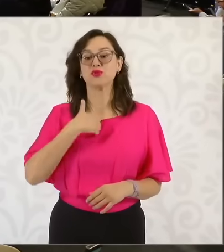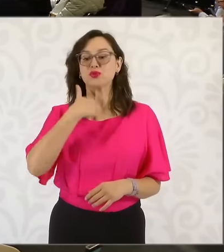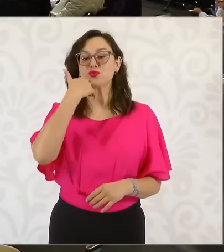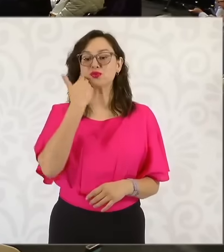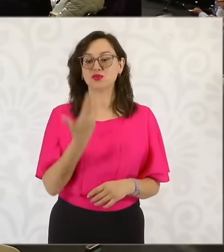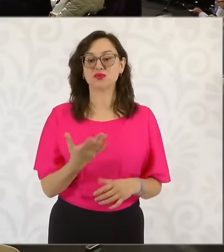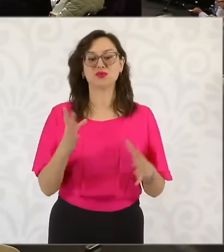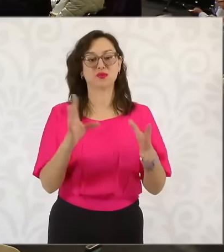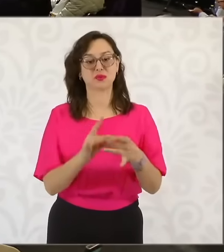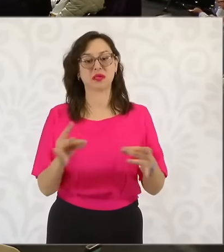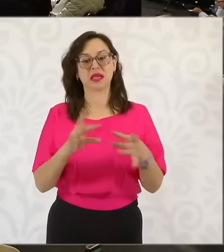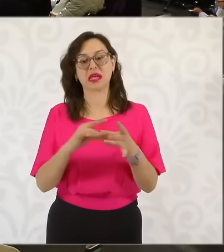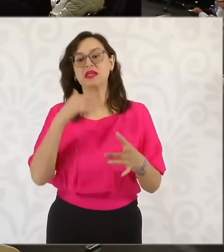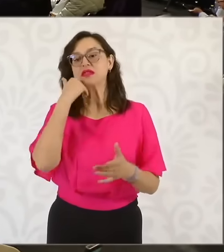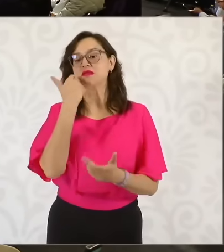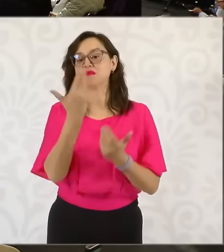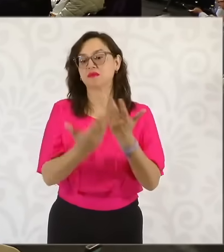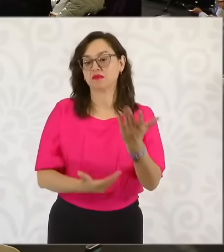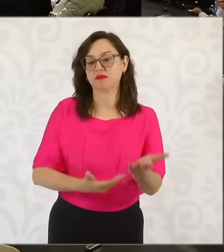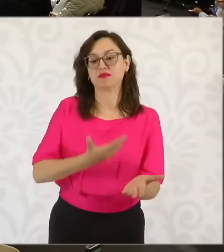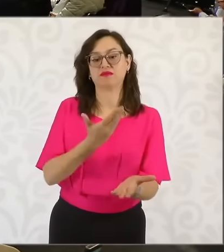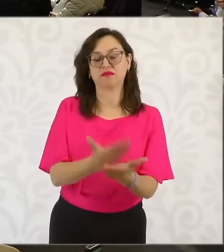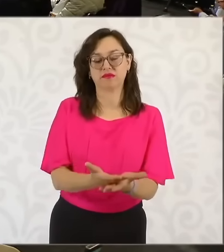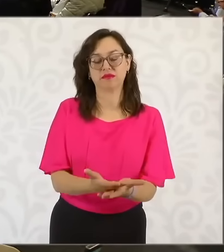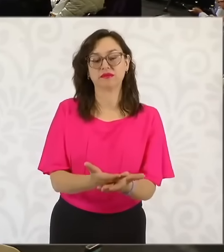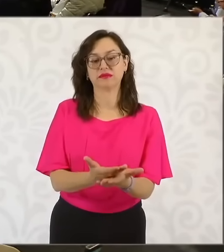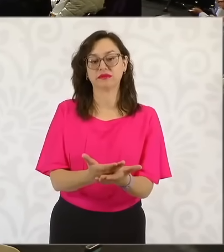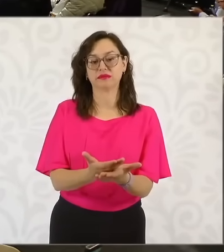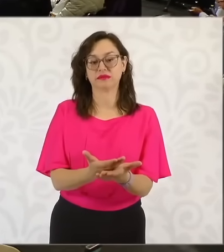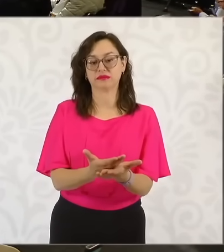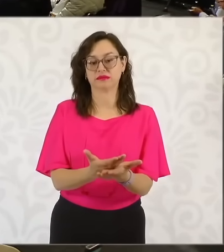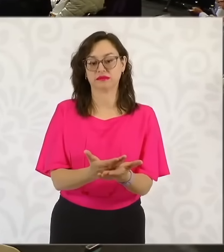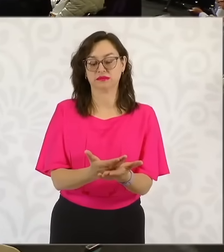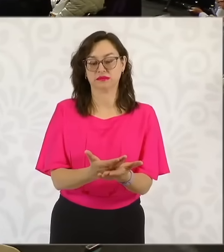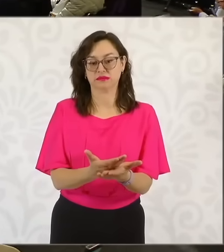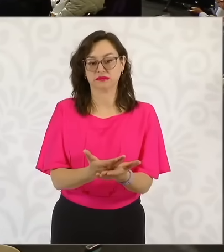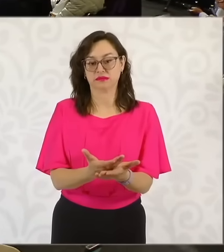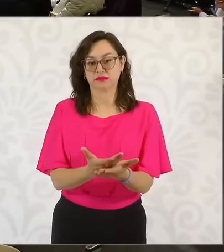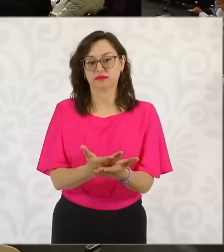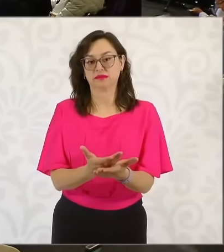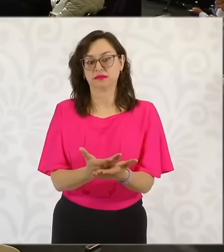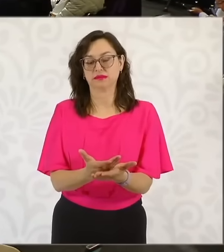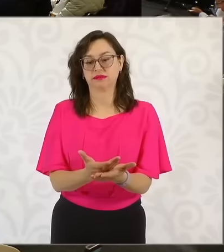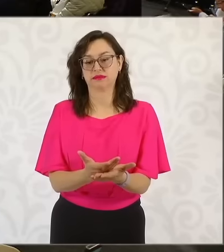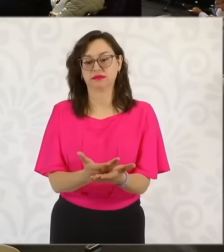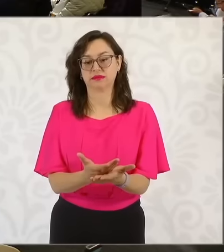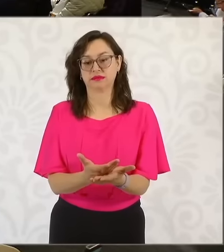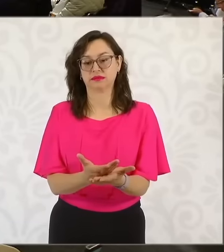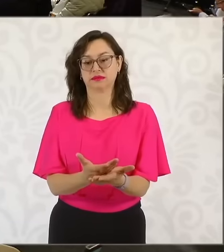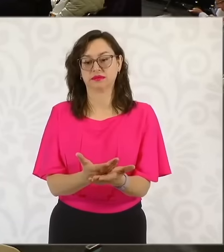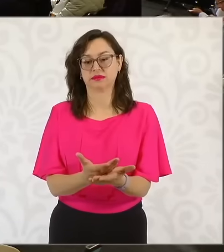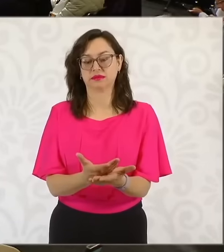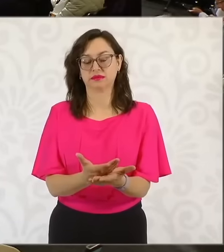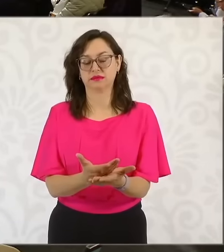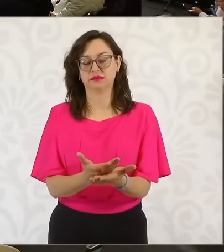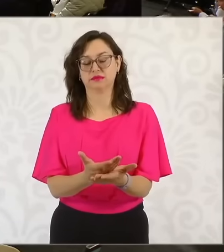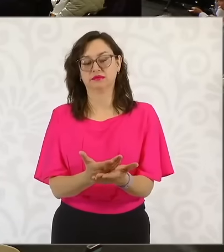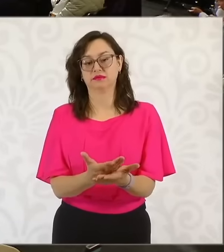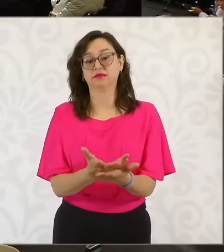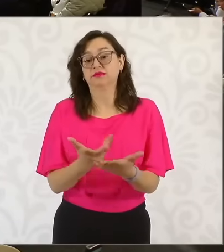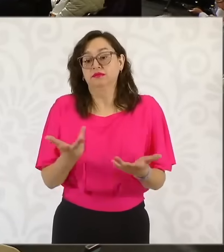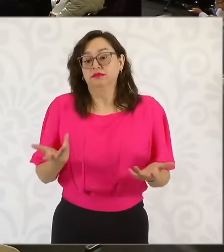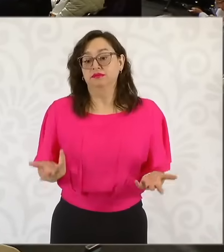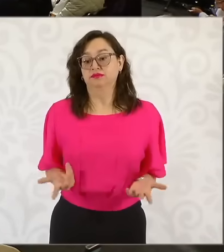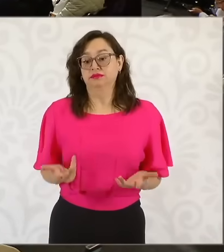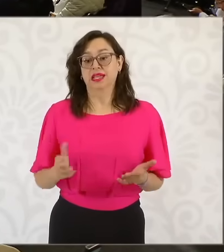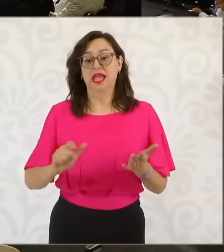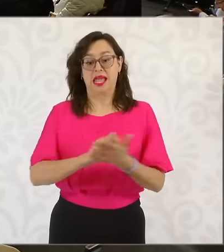ahora que ha eh comentado eh que se ha comentado al respecto es qué ley o leyes se modificarán para